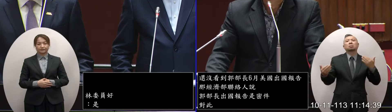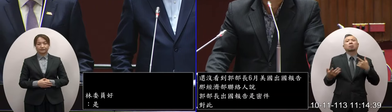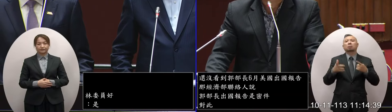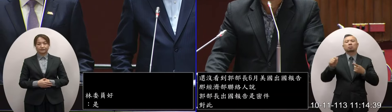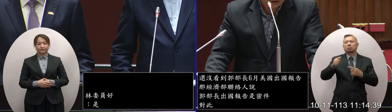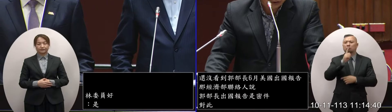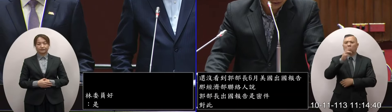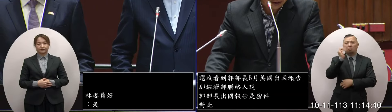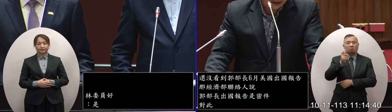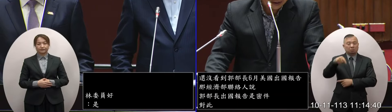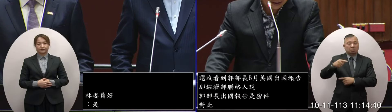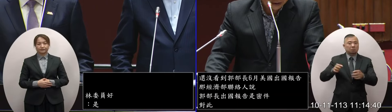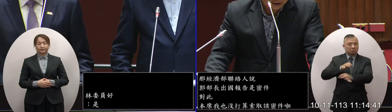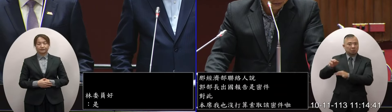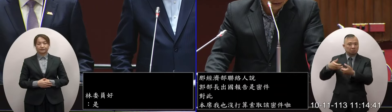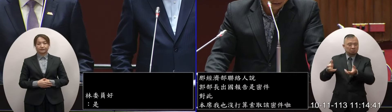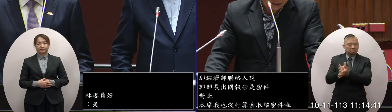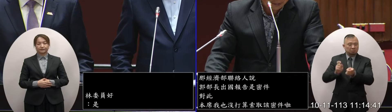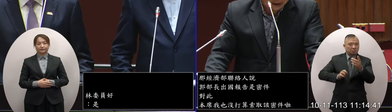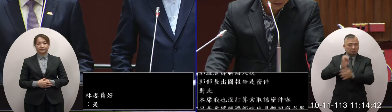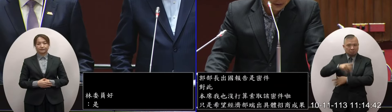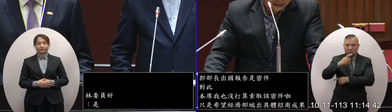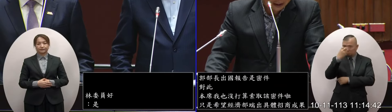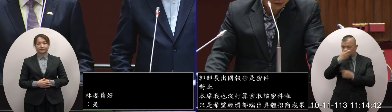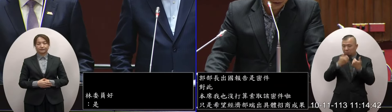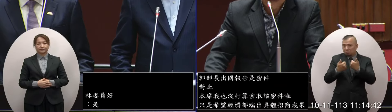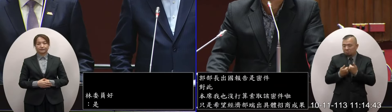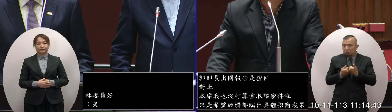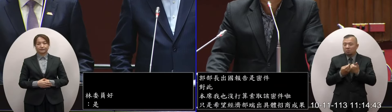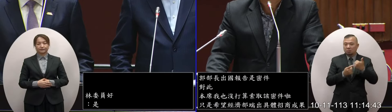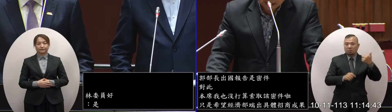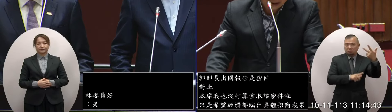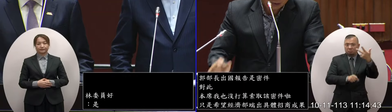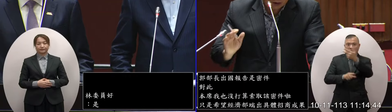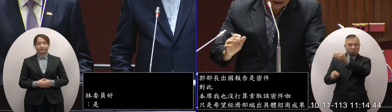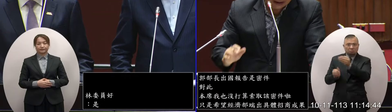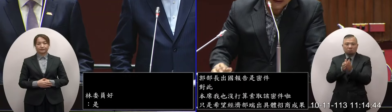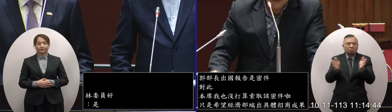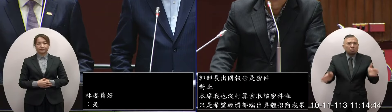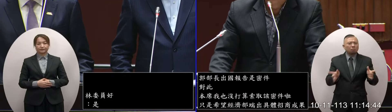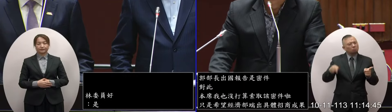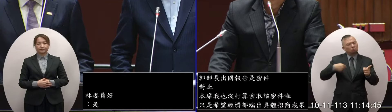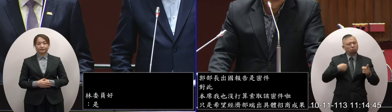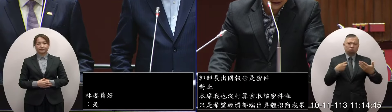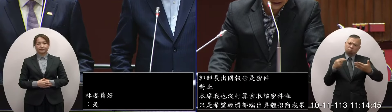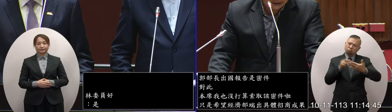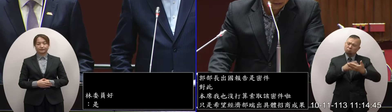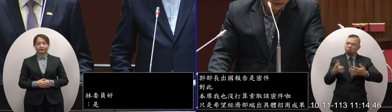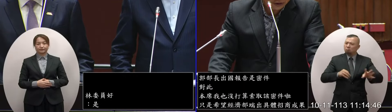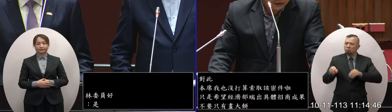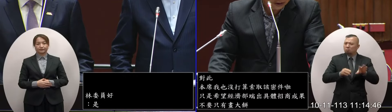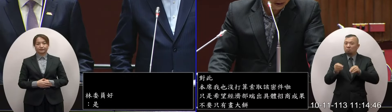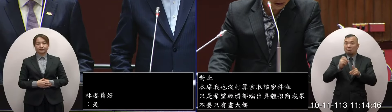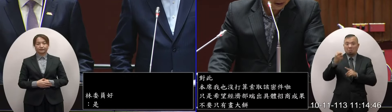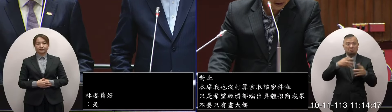7月到9月的新聞稿 也沒有看到說來自美國 新的一個投資